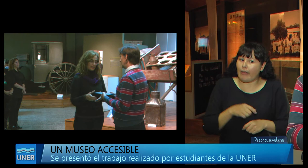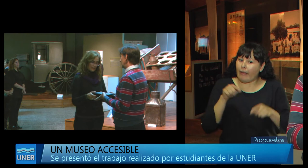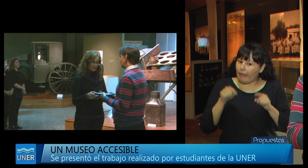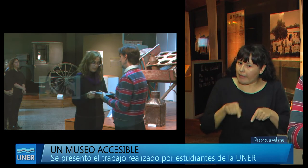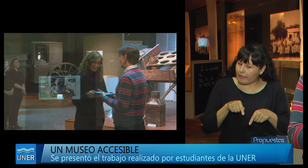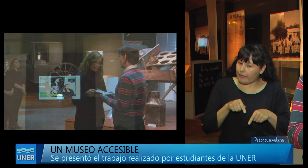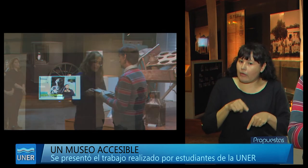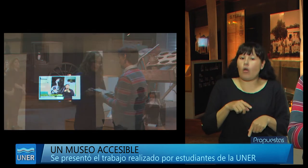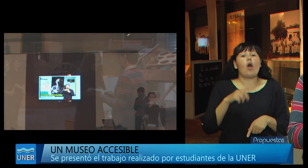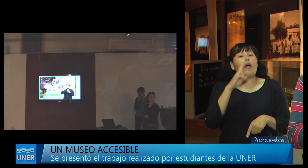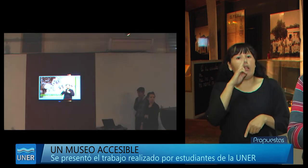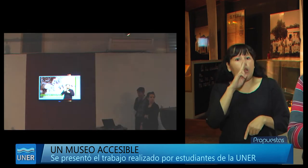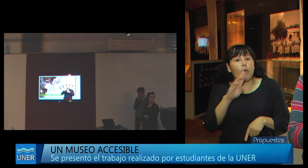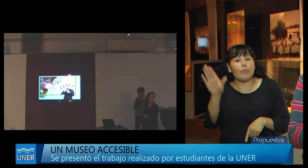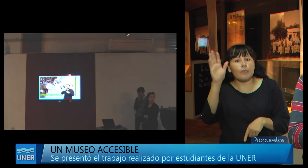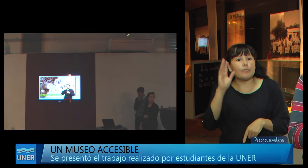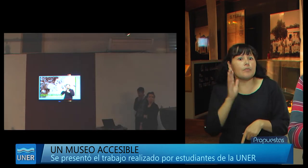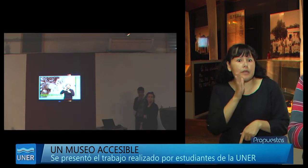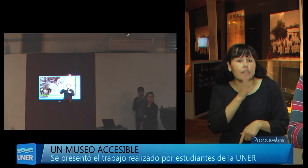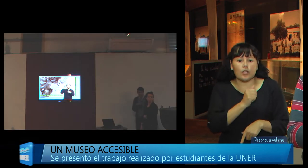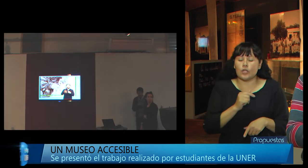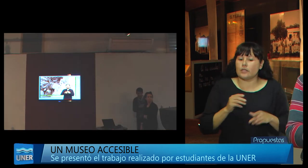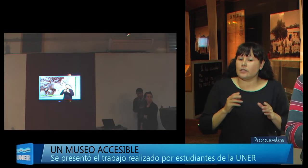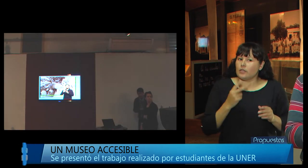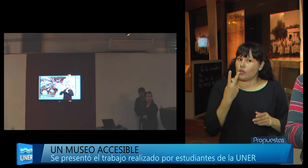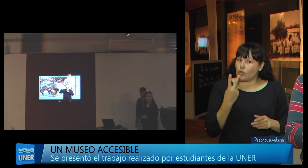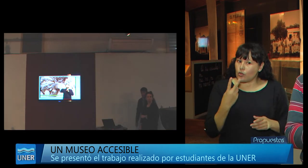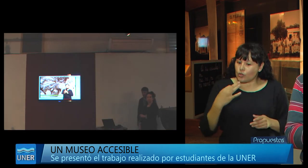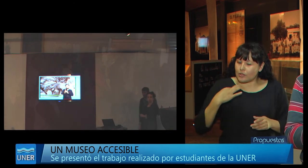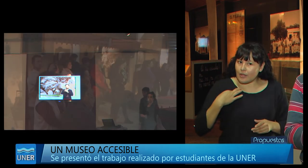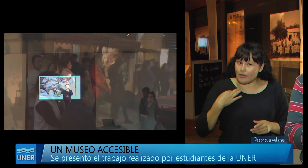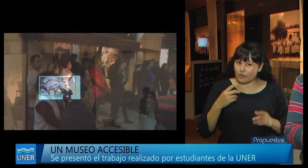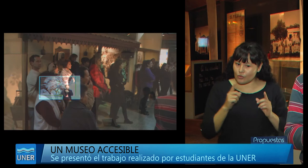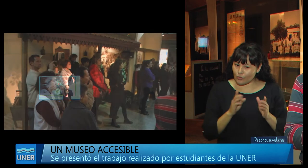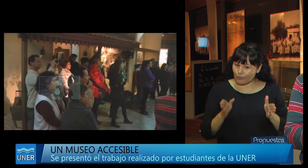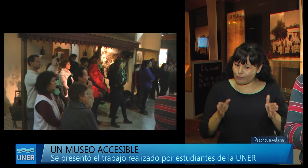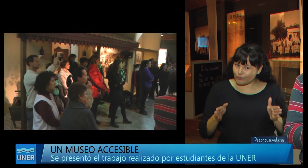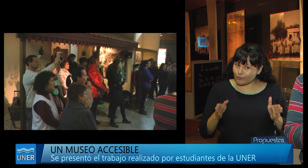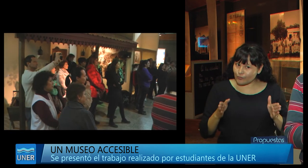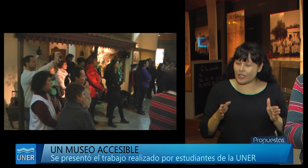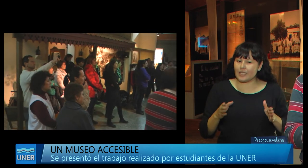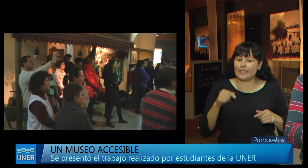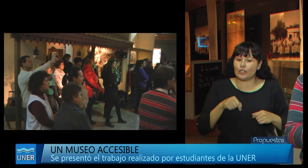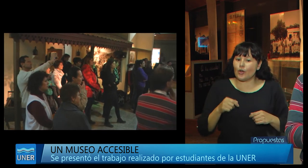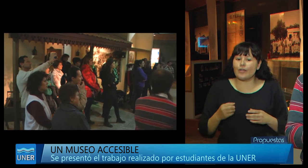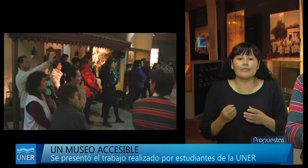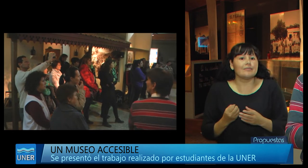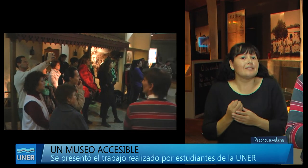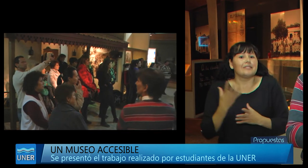casi dos años que enviamos todo. Hoy surgió esto que está buenísimo.